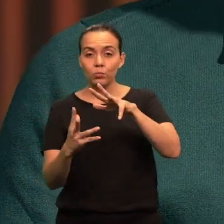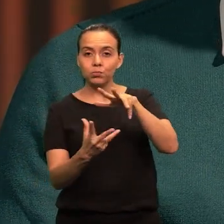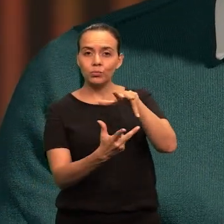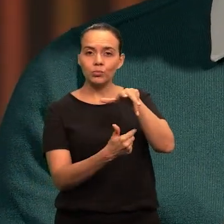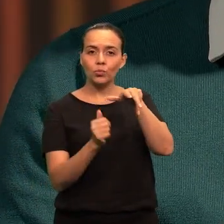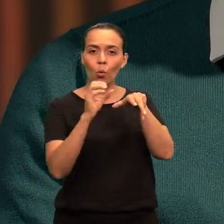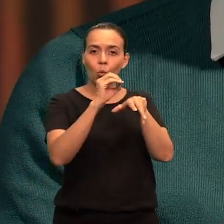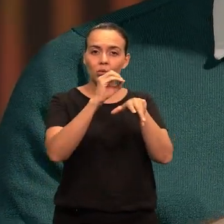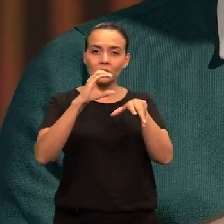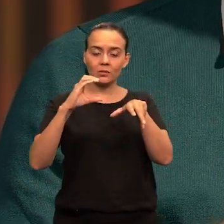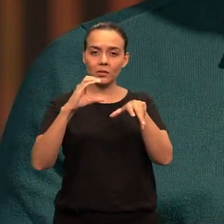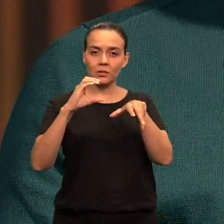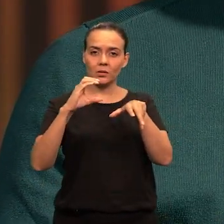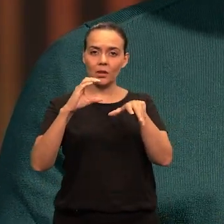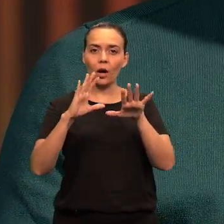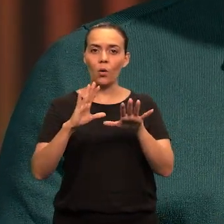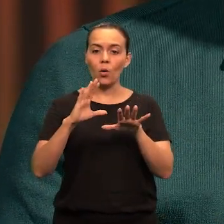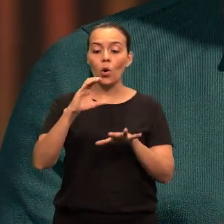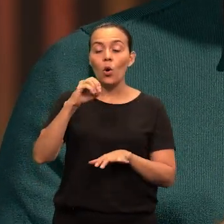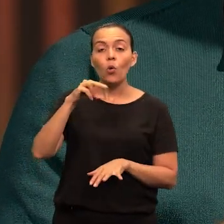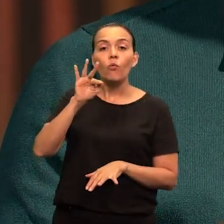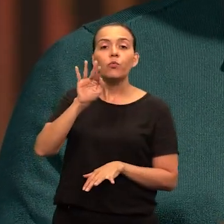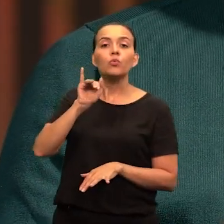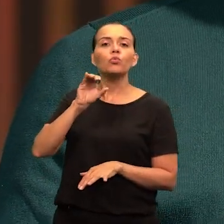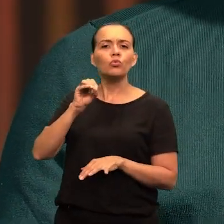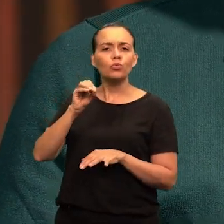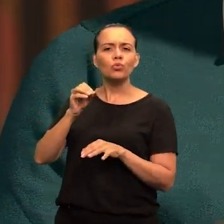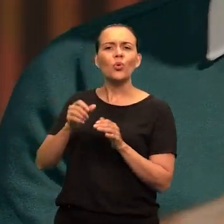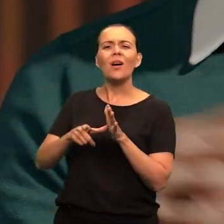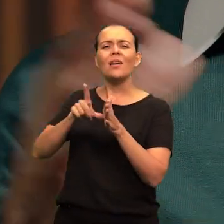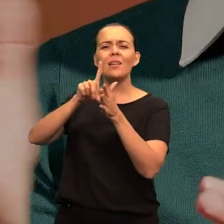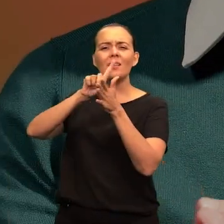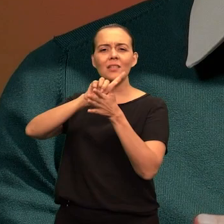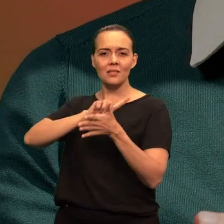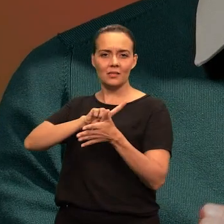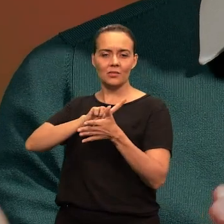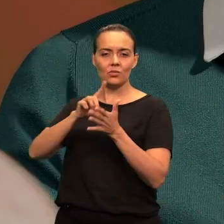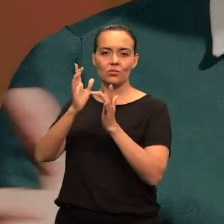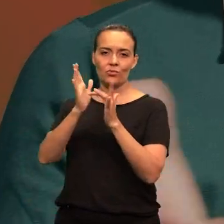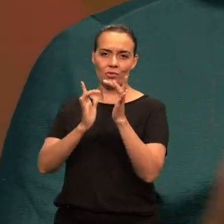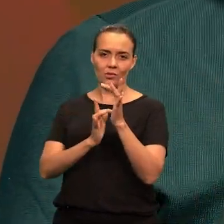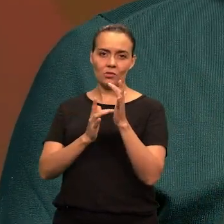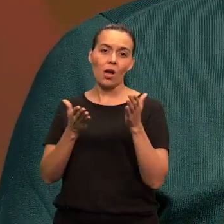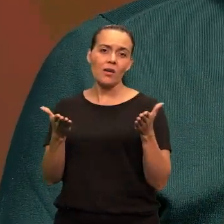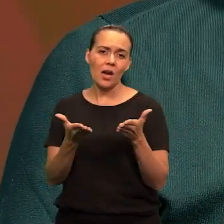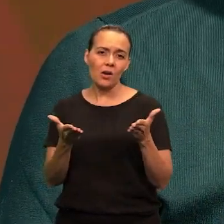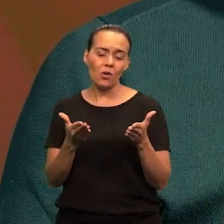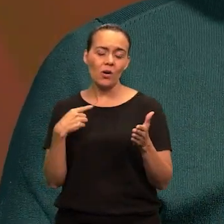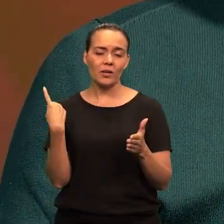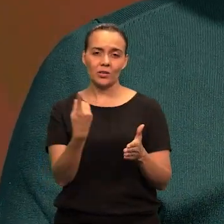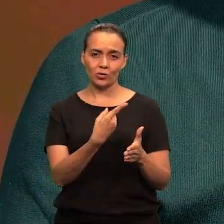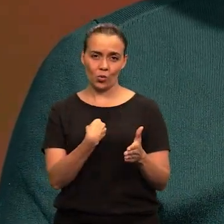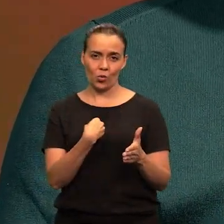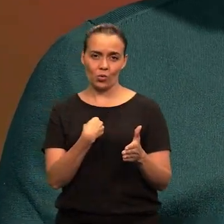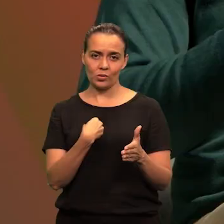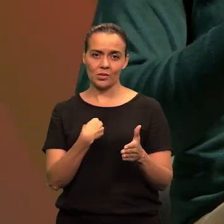Confúcio, viveu no século V antes de Cristo, num outro canto do mundo e nós estamos aqui no Ocidente.